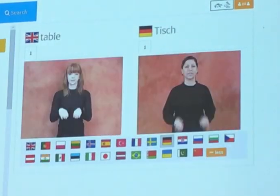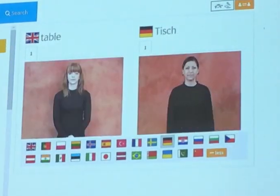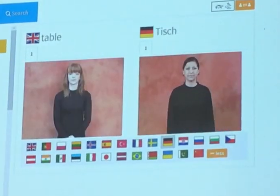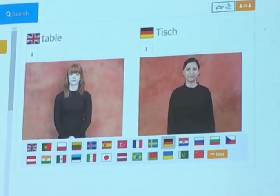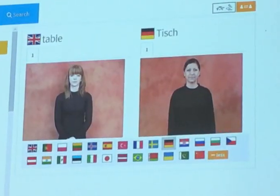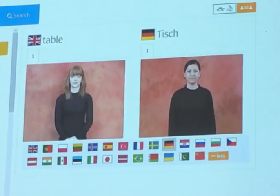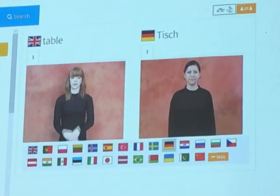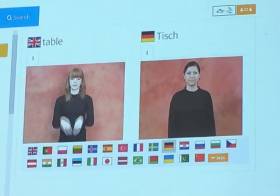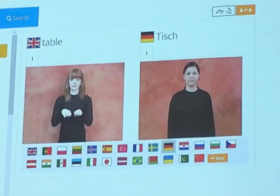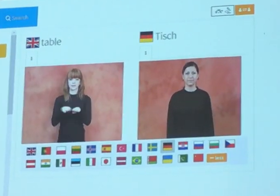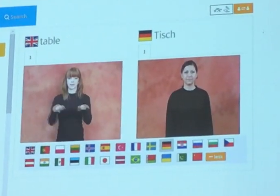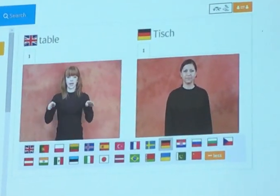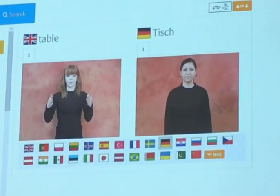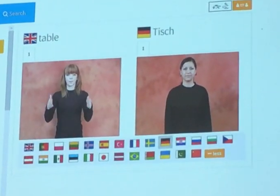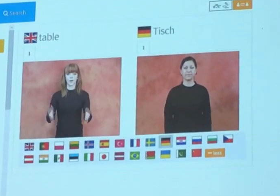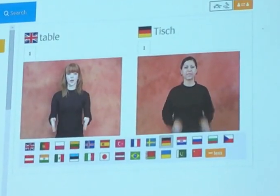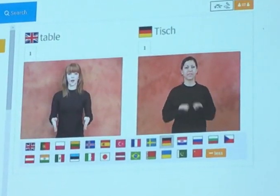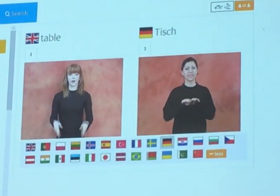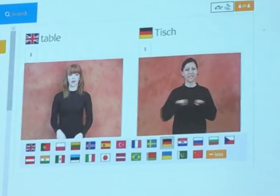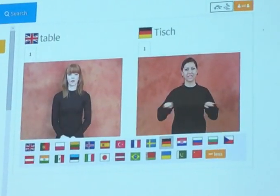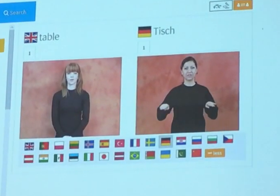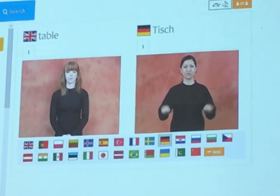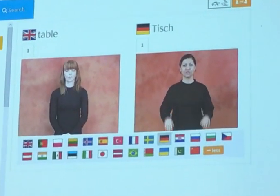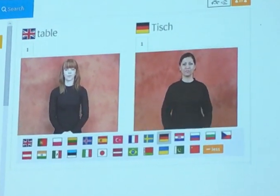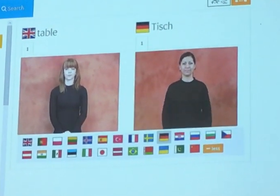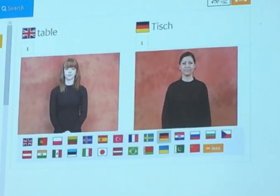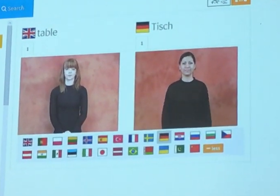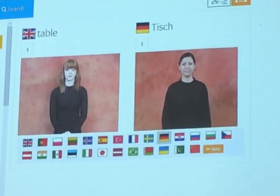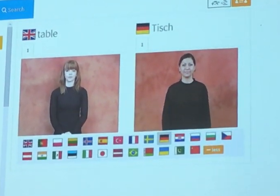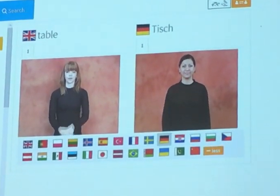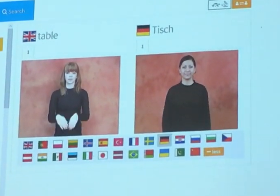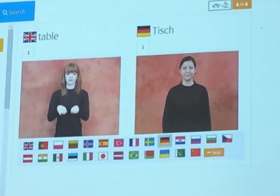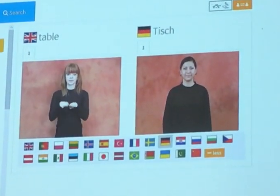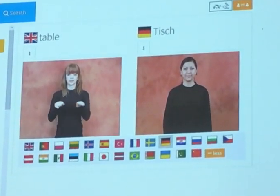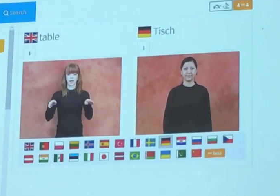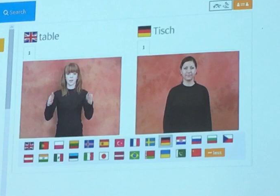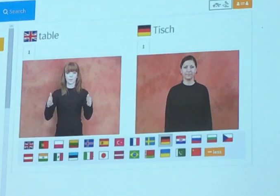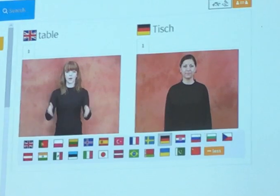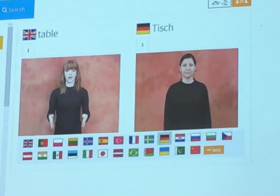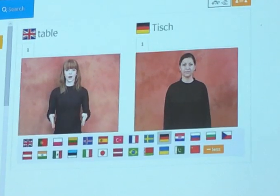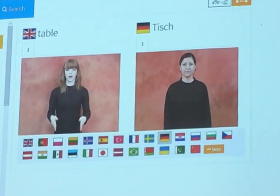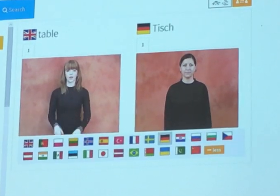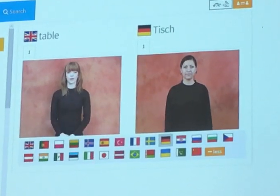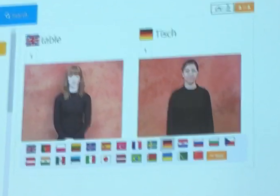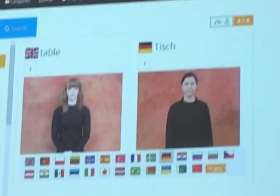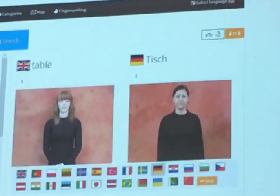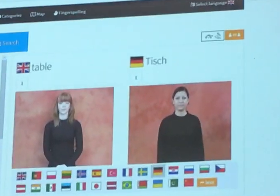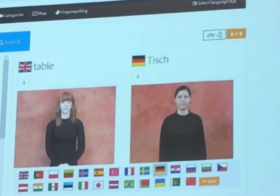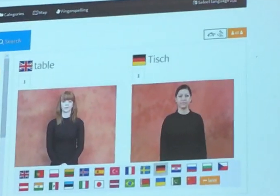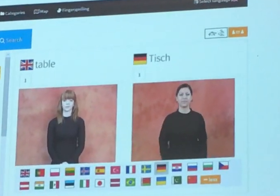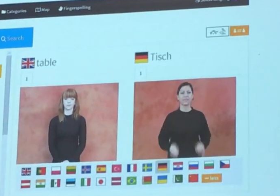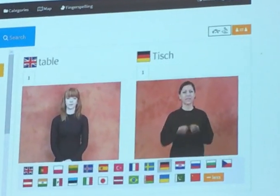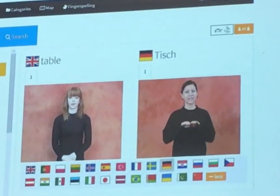wir können hier sehen, dass wir Symbolik haben,